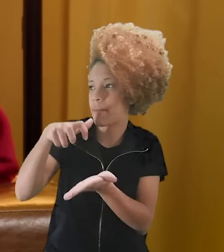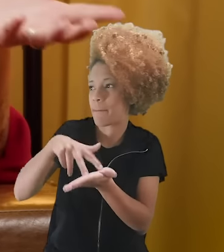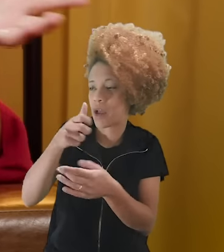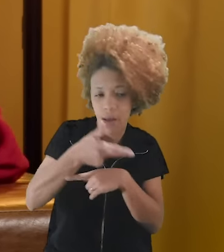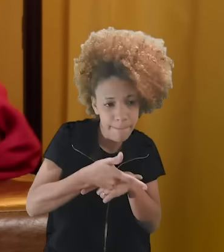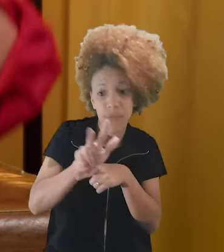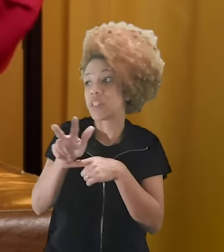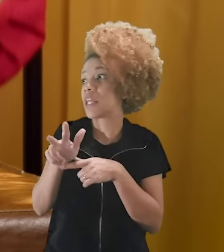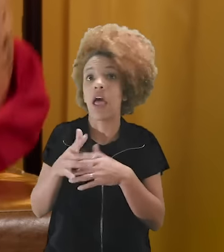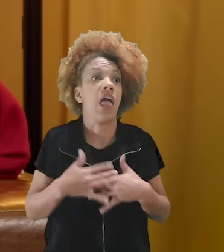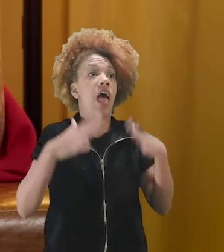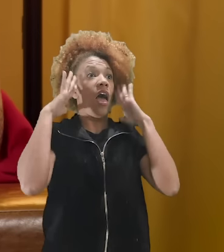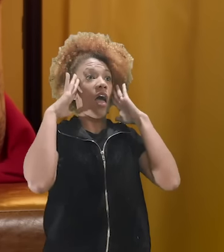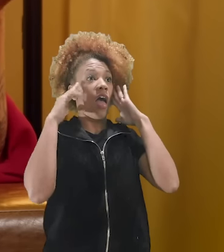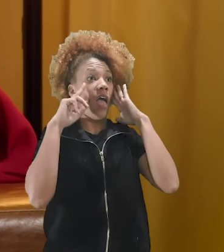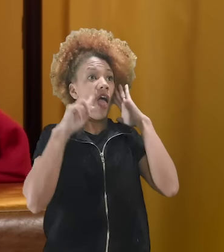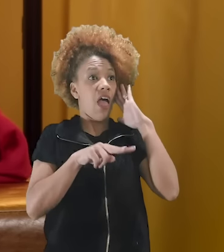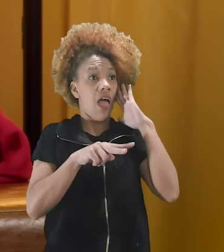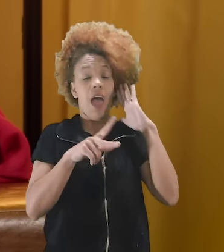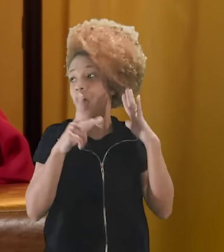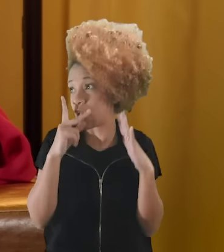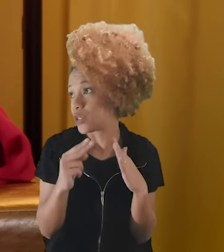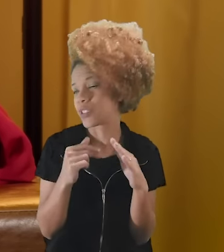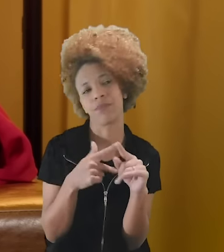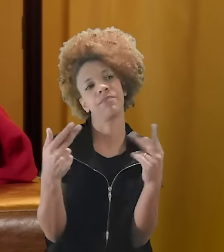assim não eles levantaram que até eles acharam que que ia dar tempo mas não deu e o jogo continuou e